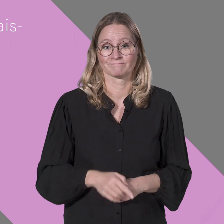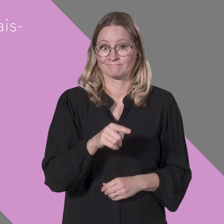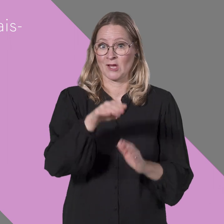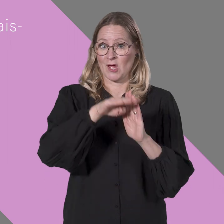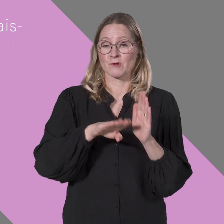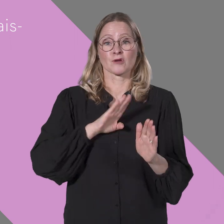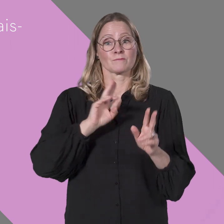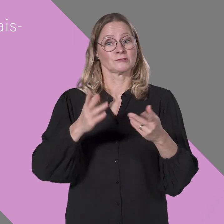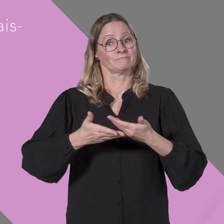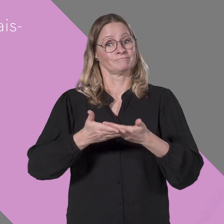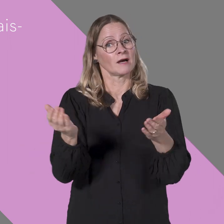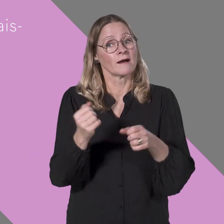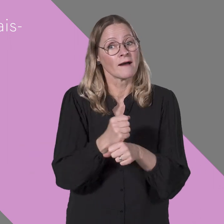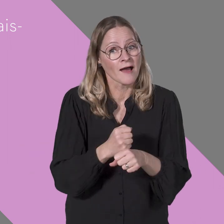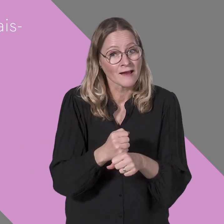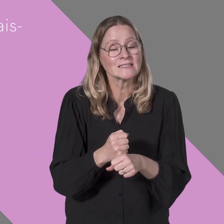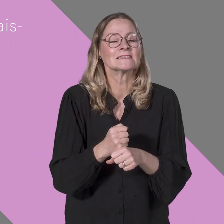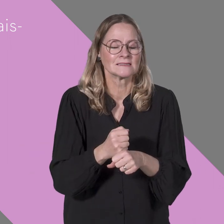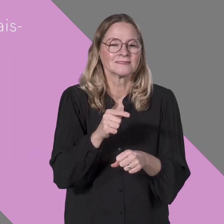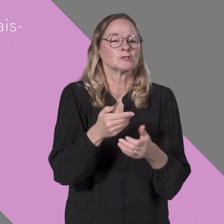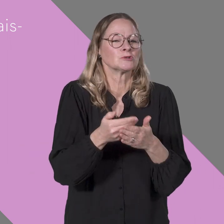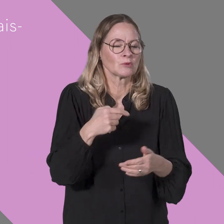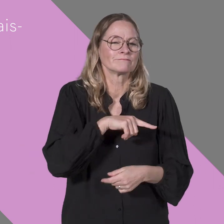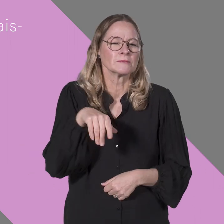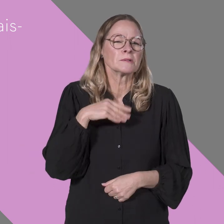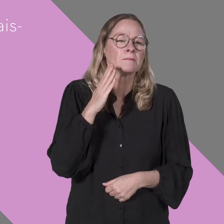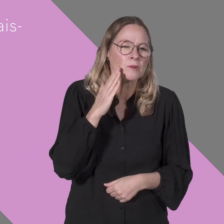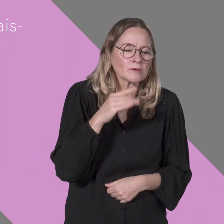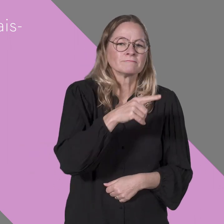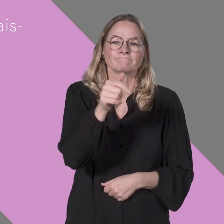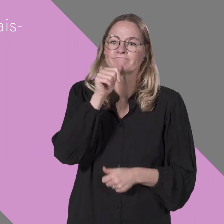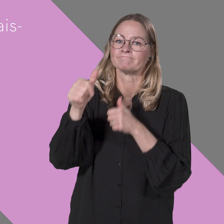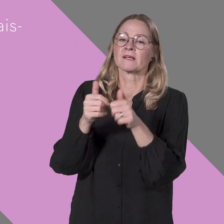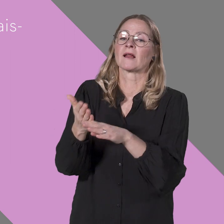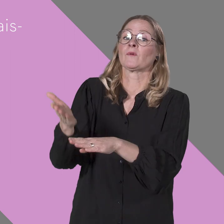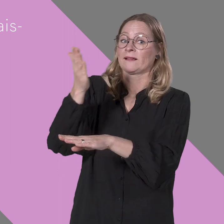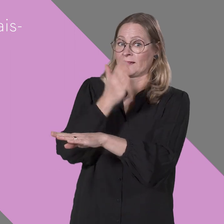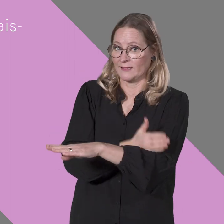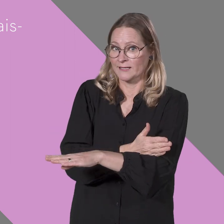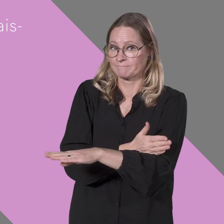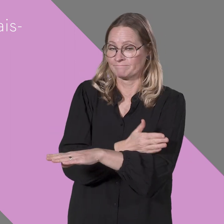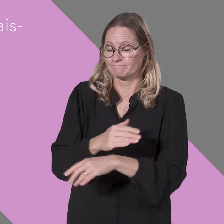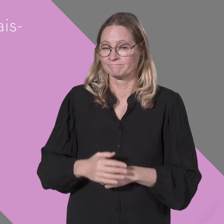Ohjelmassa on myös kahvitarjoilu, minkä vuoksi pyydämme - ilmoittautumaan tilaisuuteen etukäteen.